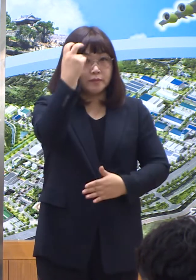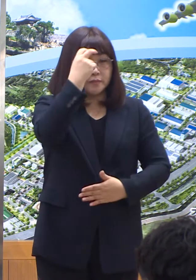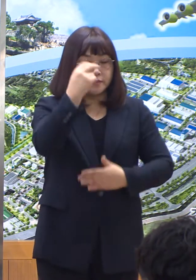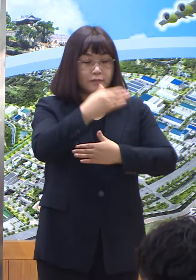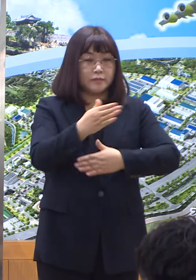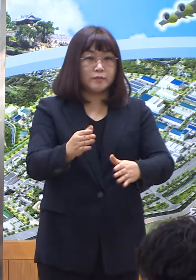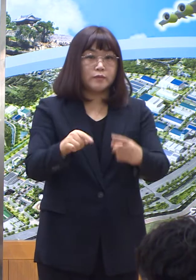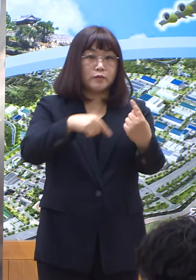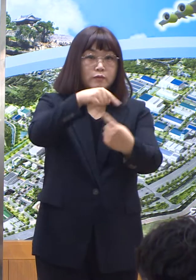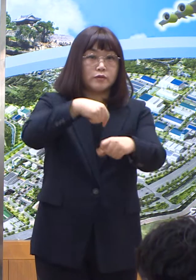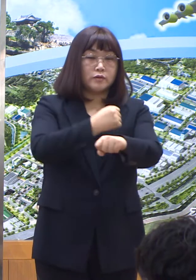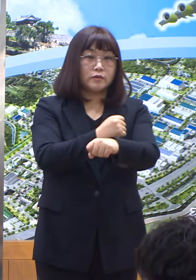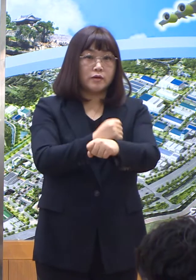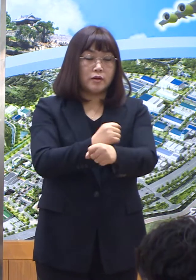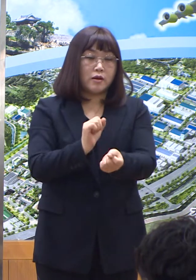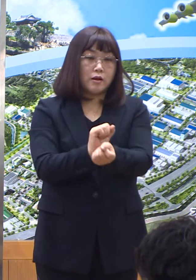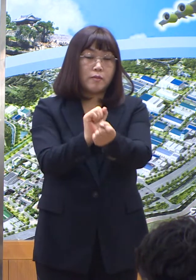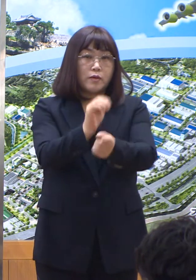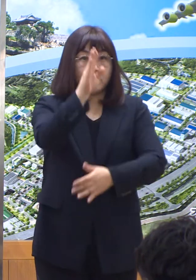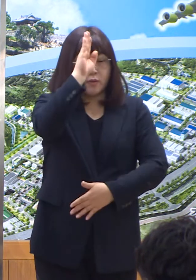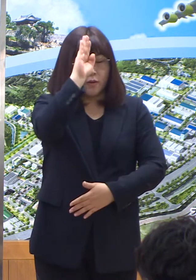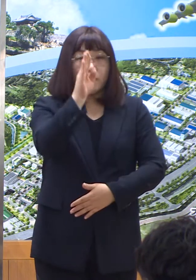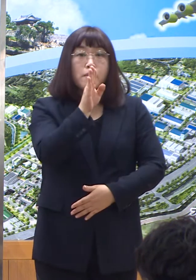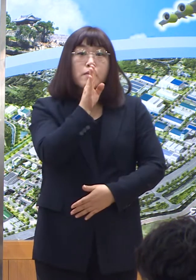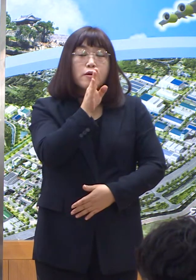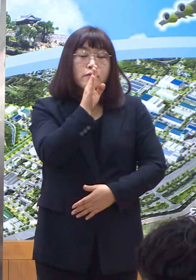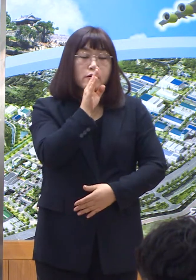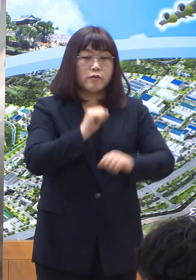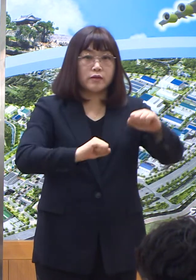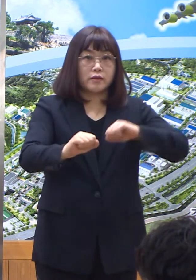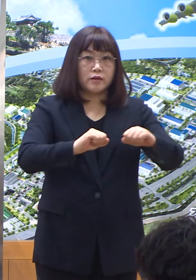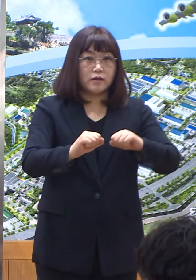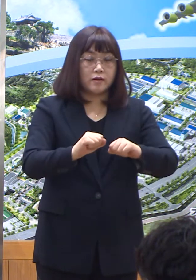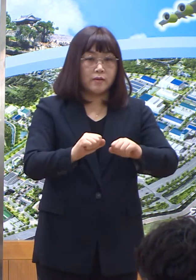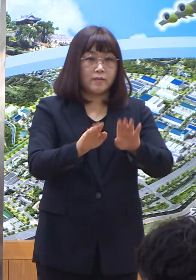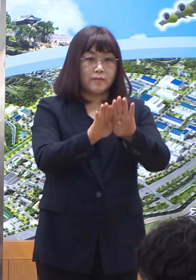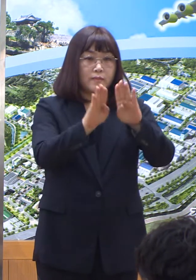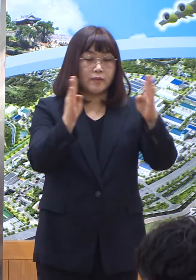감염병에 즉각 대응하고, 문 여는 병·의원 49개소와